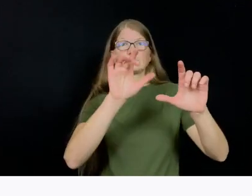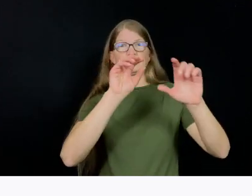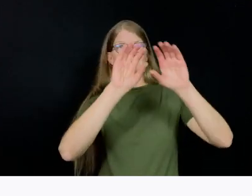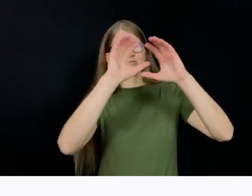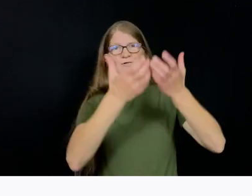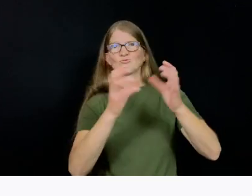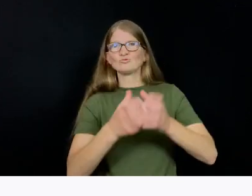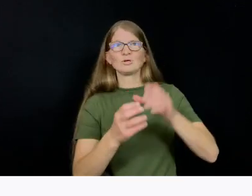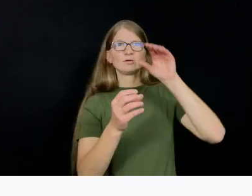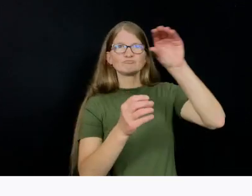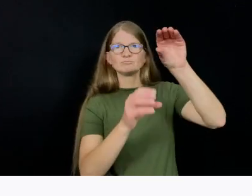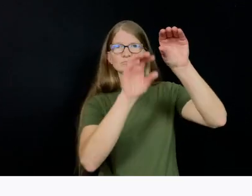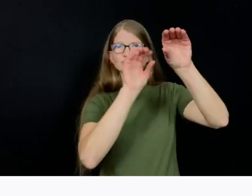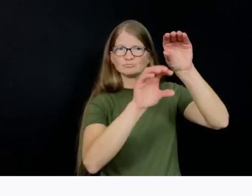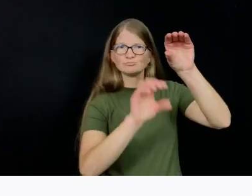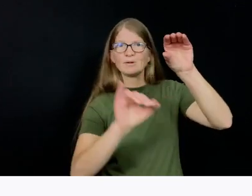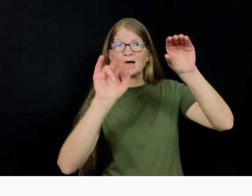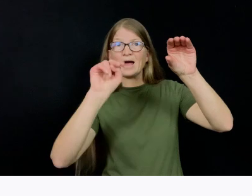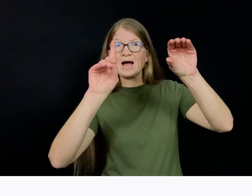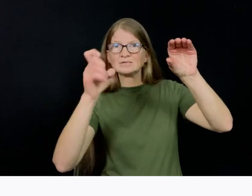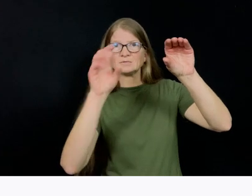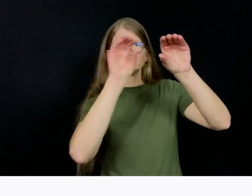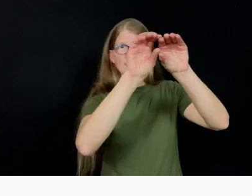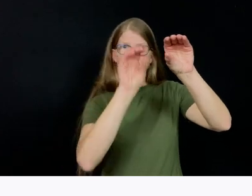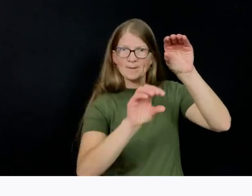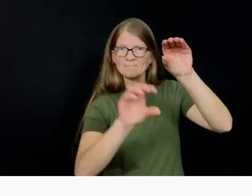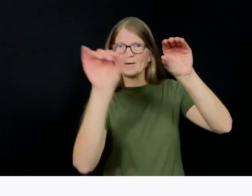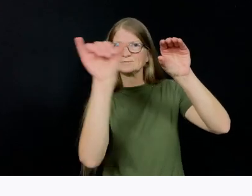لأن كل هذا المقطع أصبح ذا صلة الآن